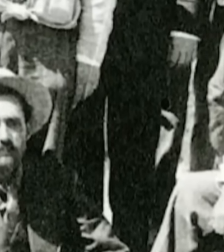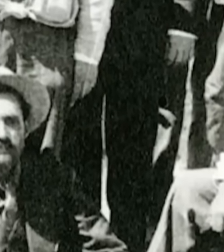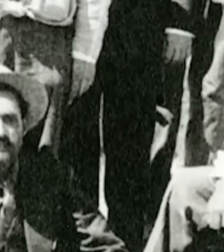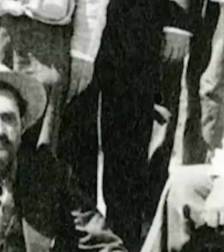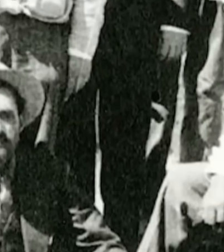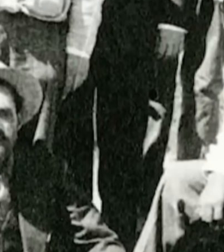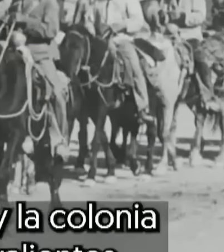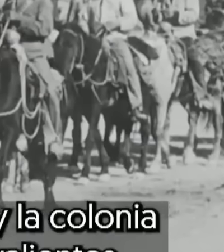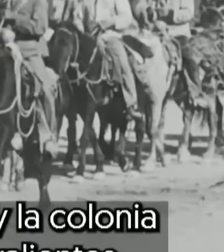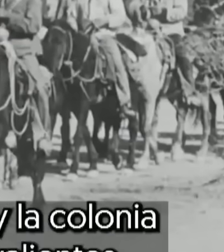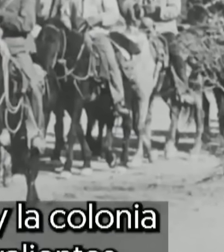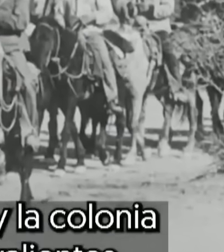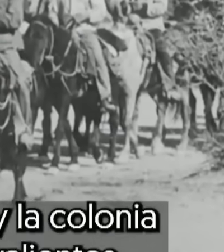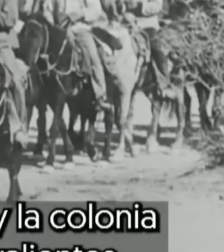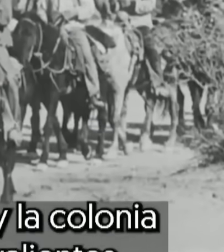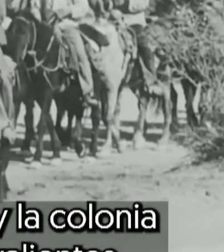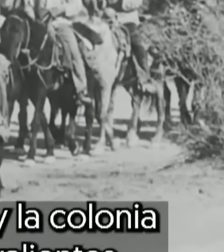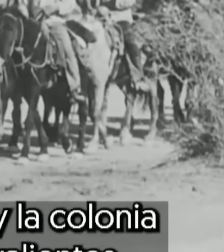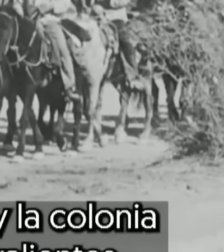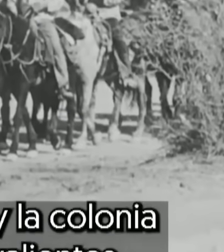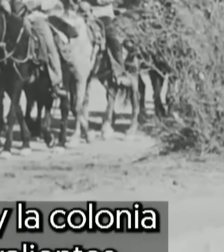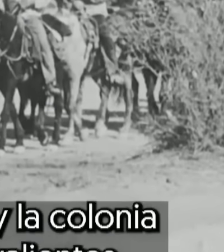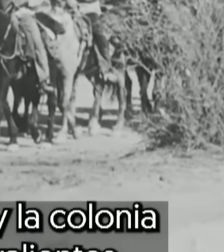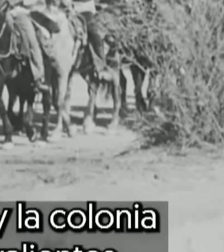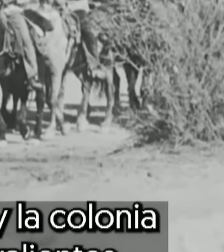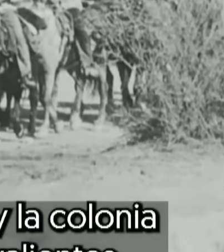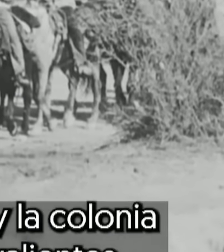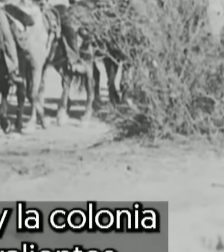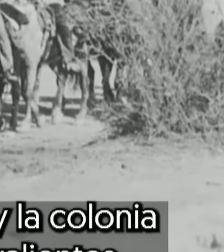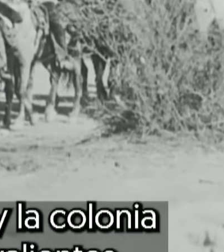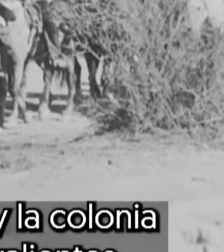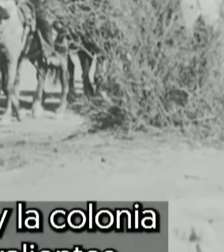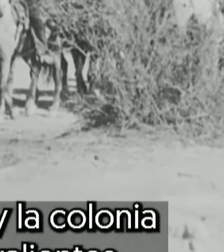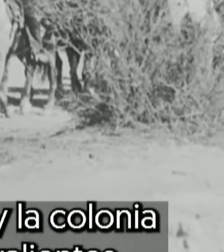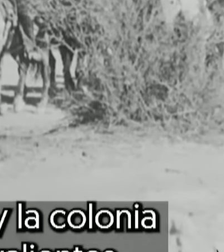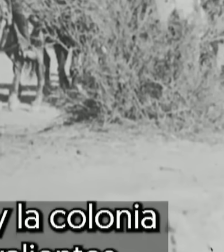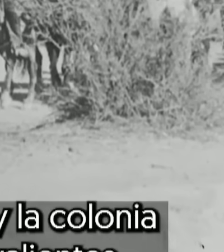acopió armas un mes después ya había tomado la hacienda y la colonia de Chabardía en Chihuahua